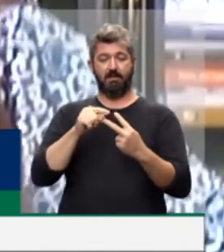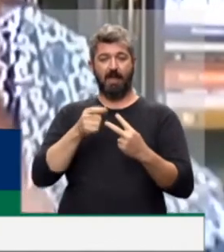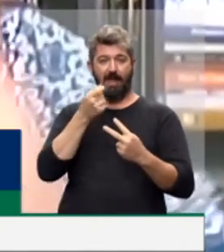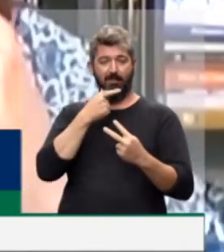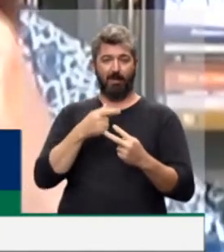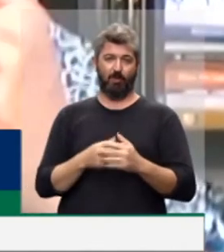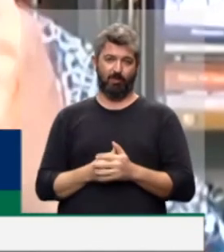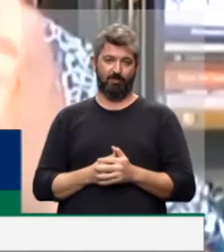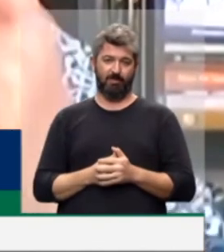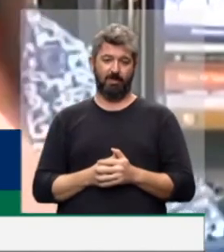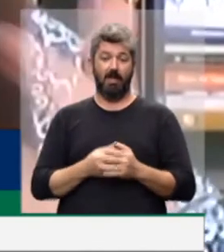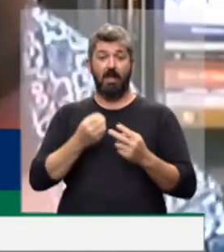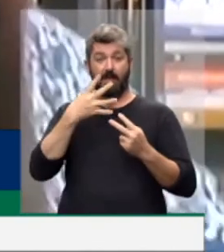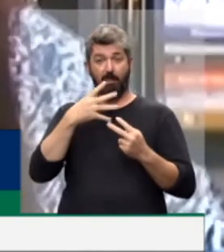EM FUNÇÃO DO USO DESSAS